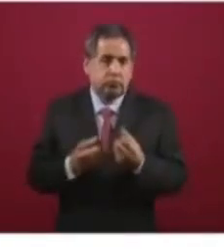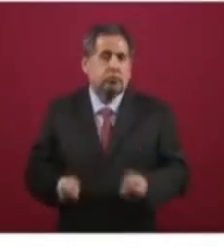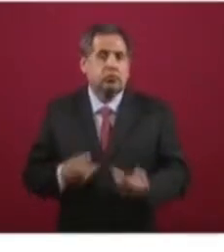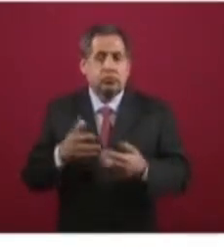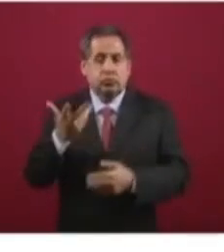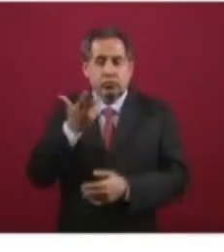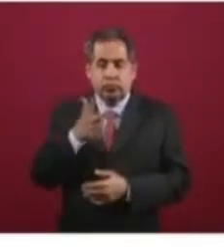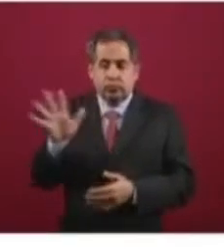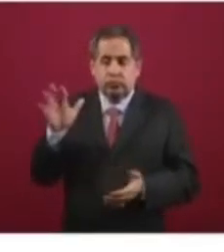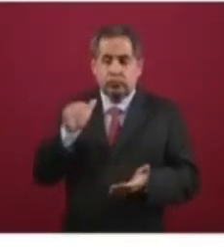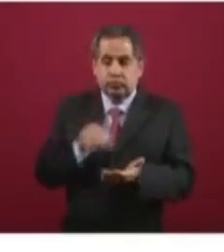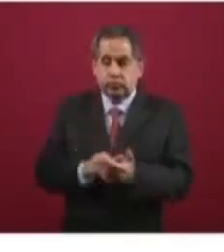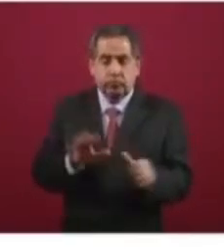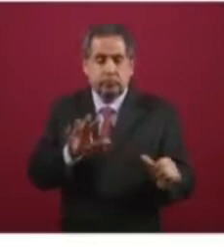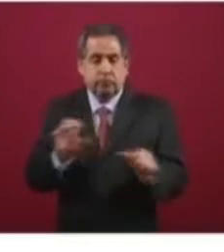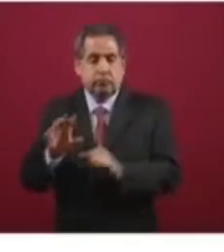mil 695 elementos.